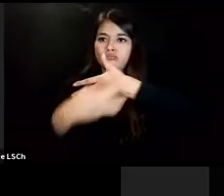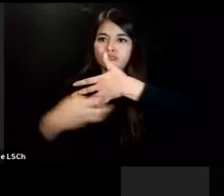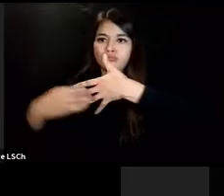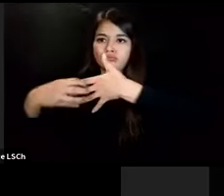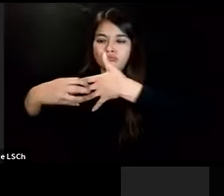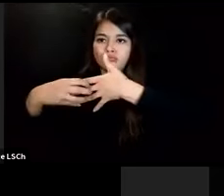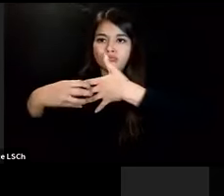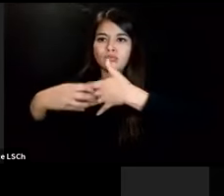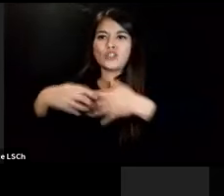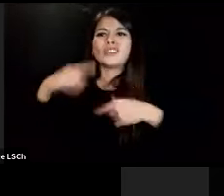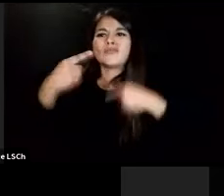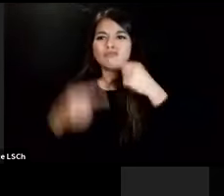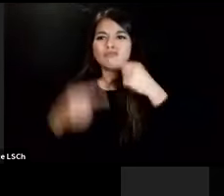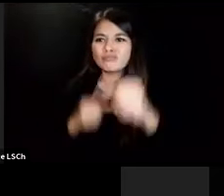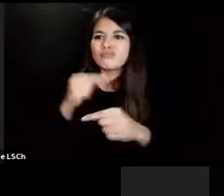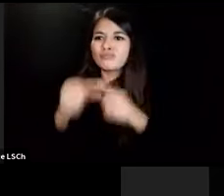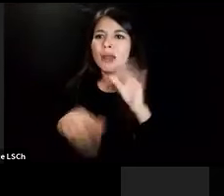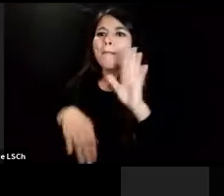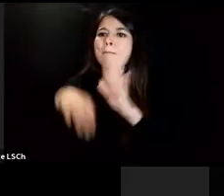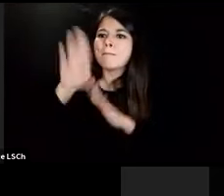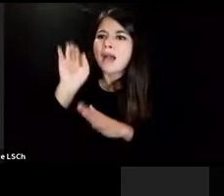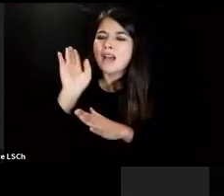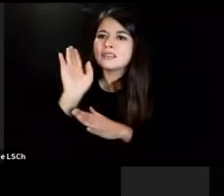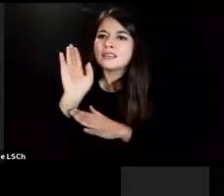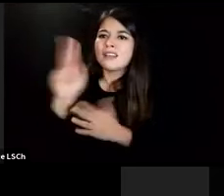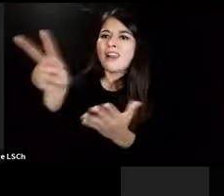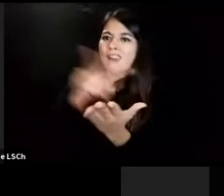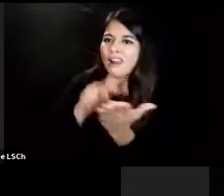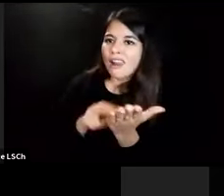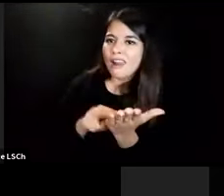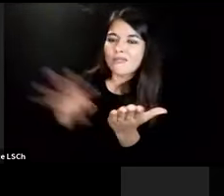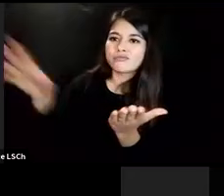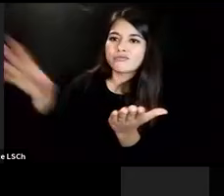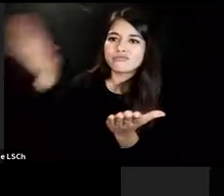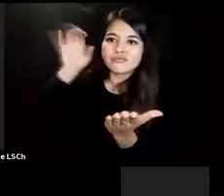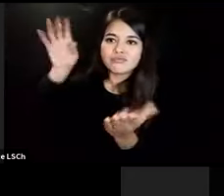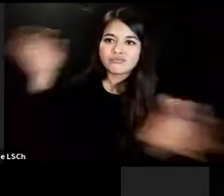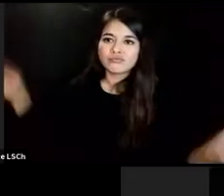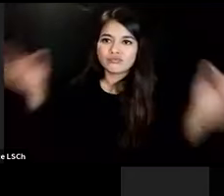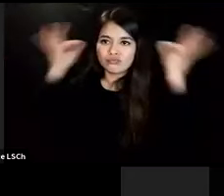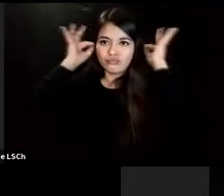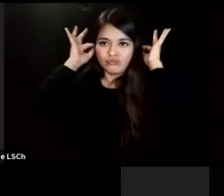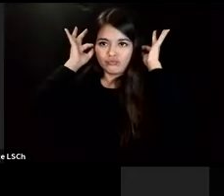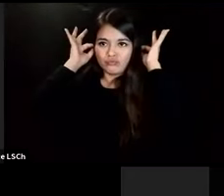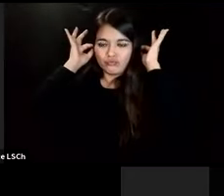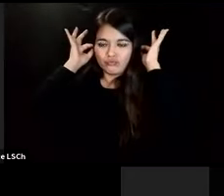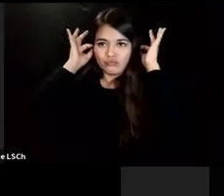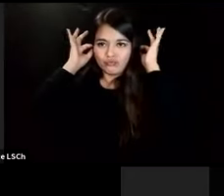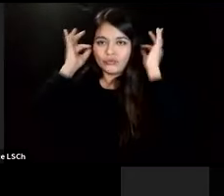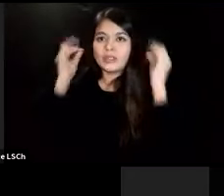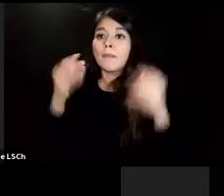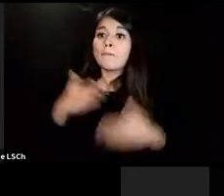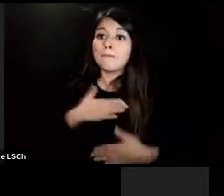un mayor consumo, hay una mayor oferta. Y en Chile les contaba yo mi experiencia personal, yo trabajé